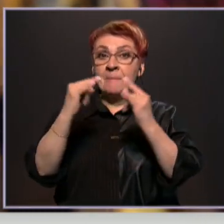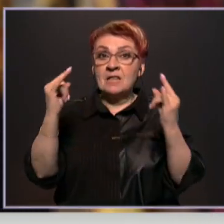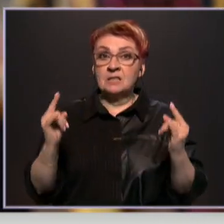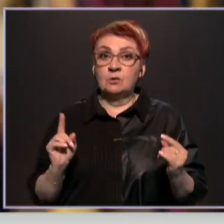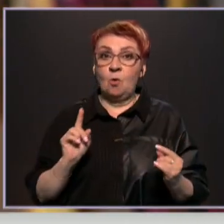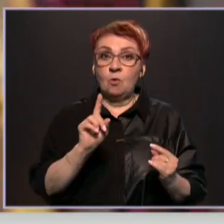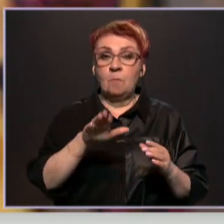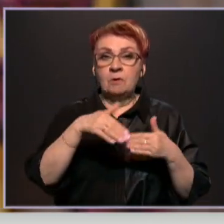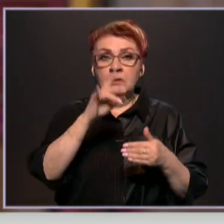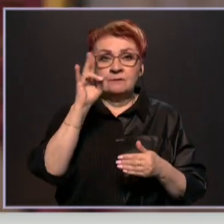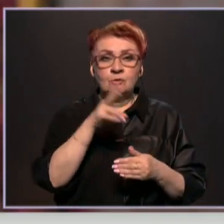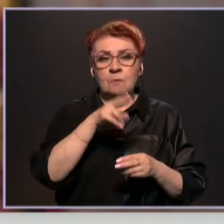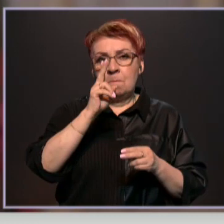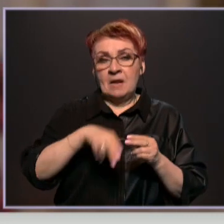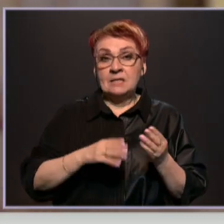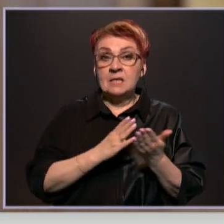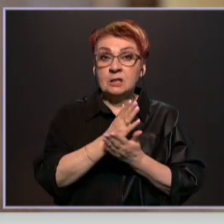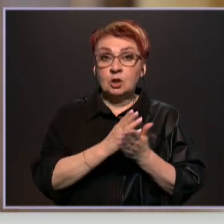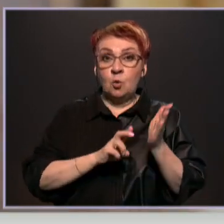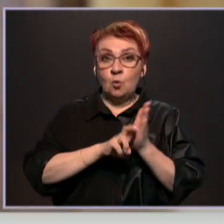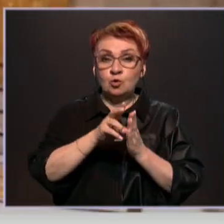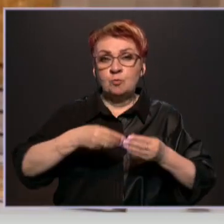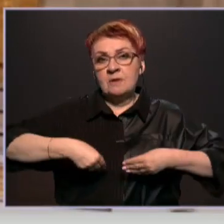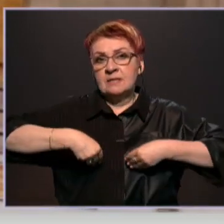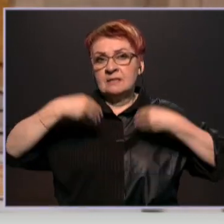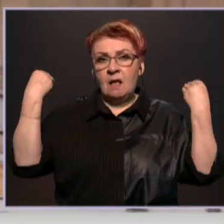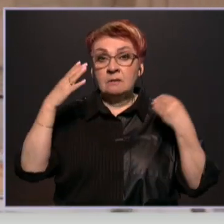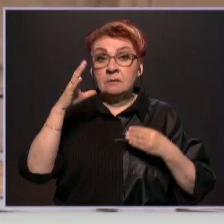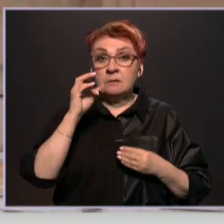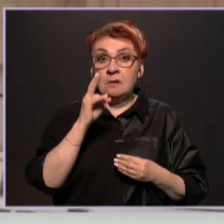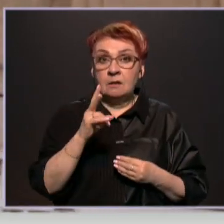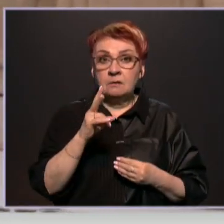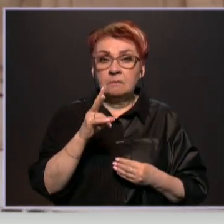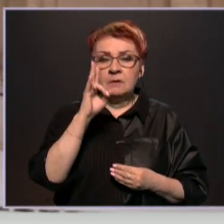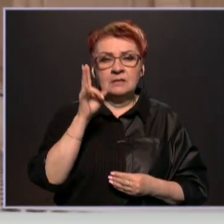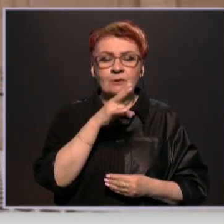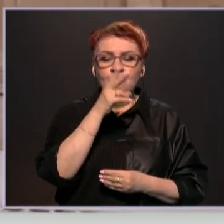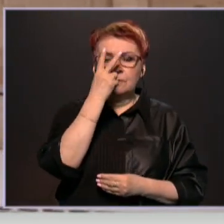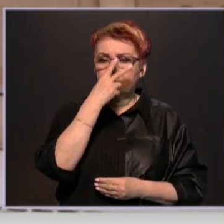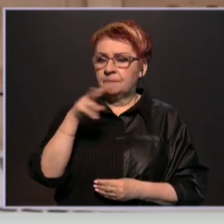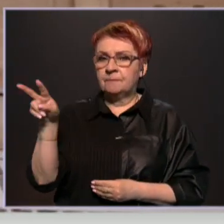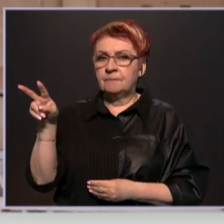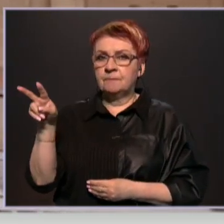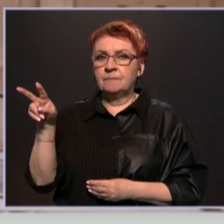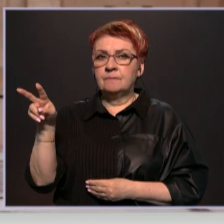предложил священнику прекратить службу и снять себя сам тот повернул голову чекисту и медленно